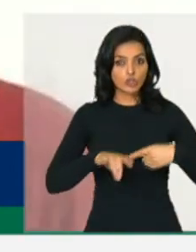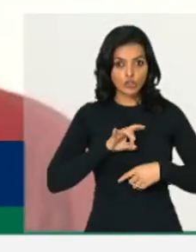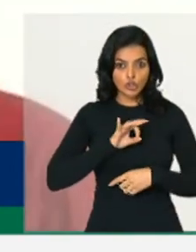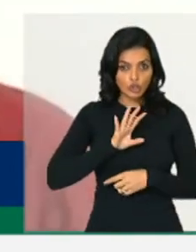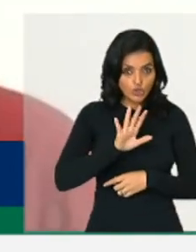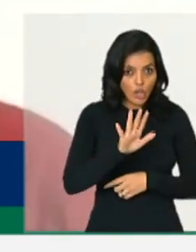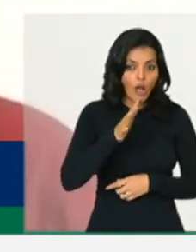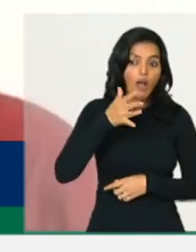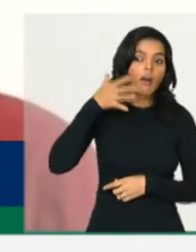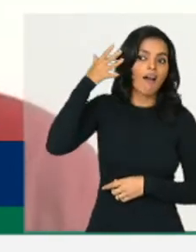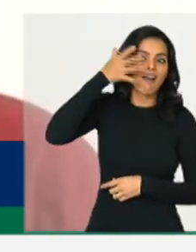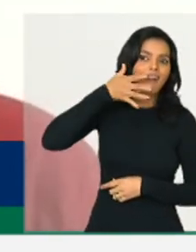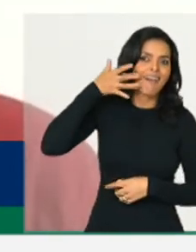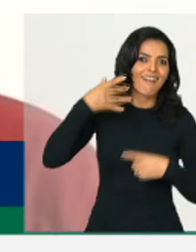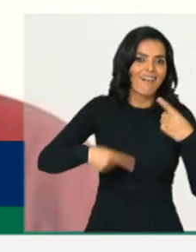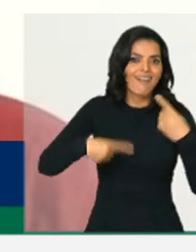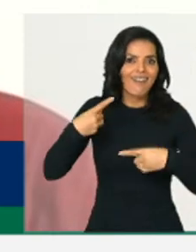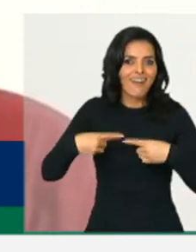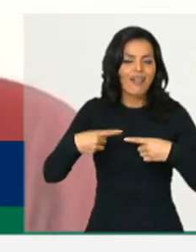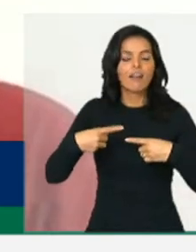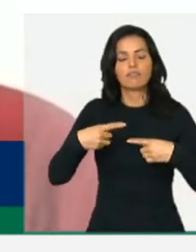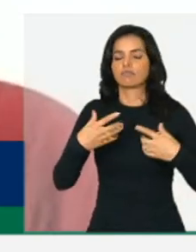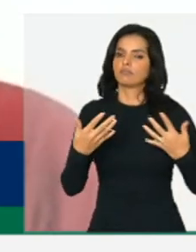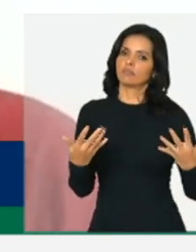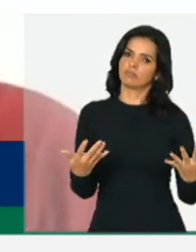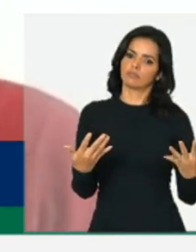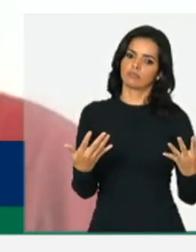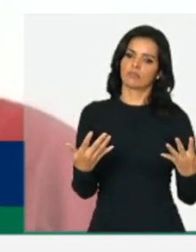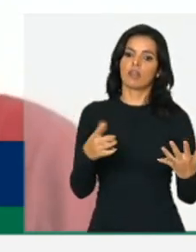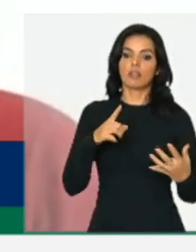FINOR E FINAM É UM ERRO NO MOMENTO QUE HAVERÁNECESSIDADE PRA SAIR DA CRISE ECONÔMICA